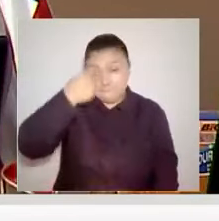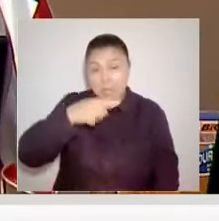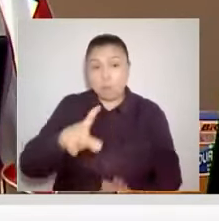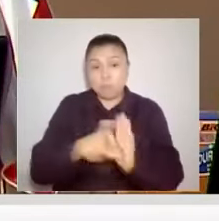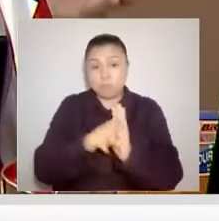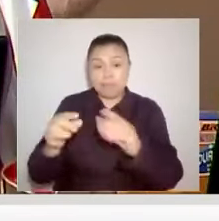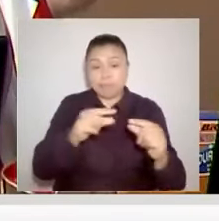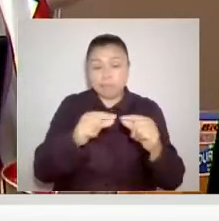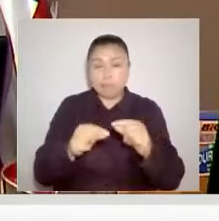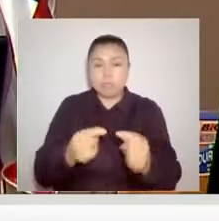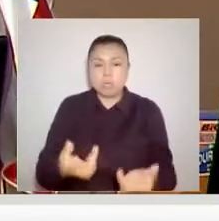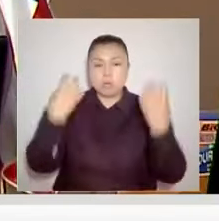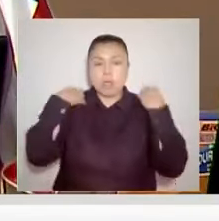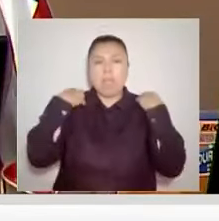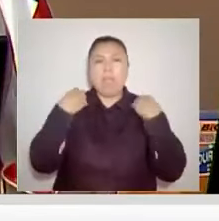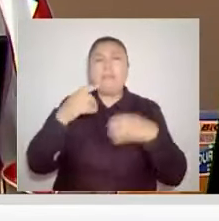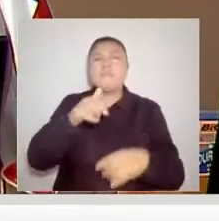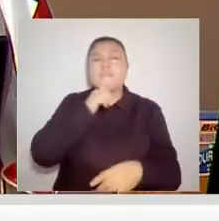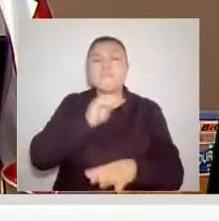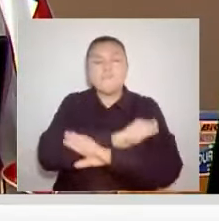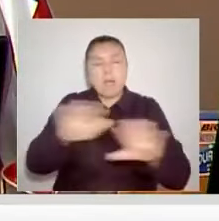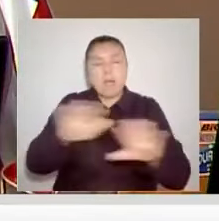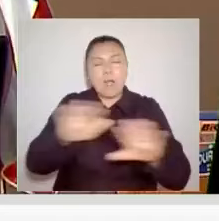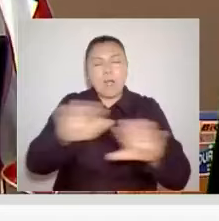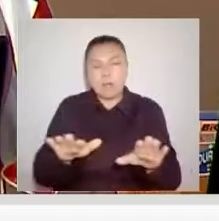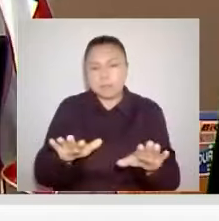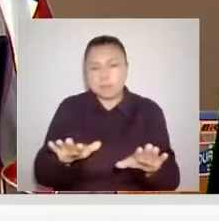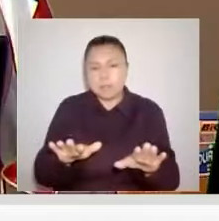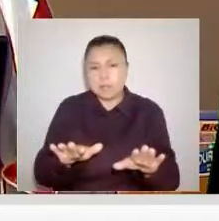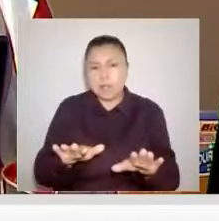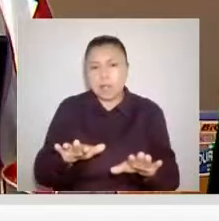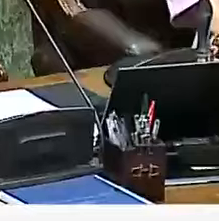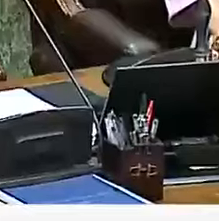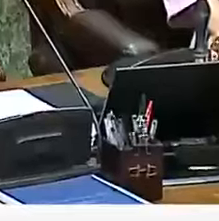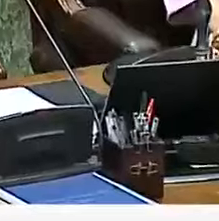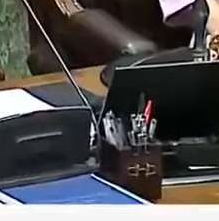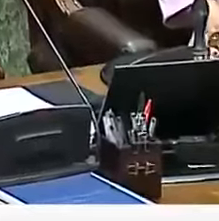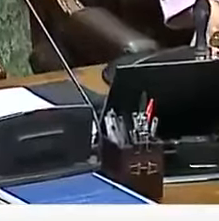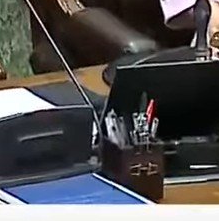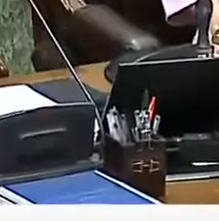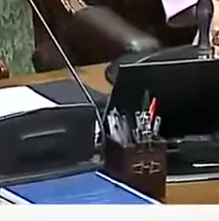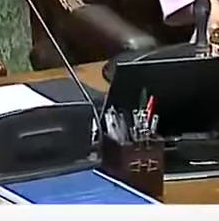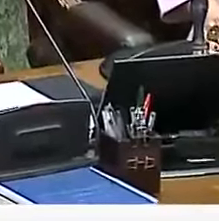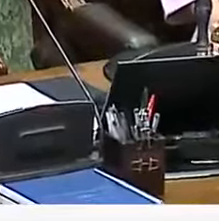ese infantilismo de andar repitiendo frases para la galería discrepancias que una vez más dejaron